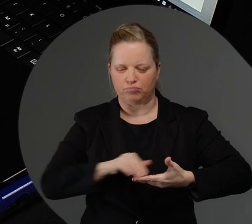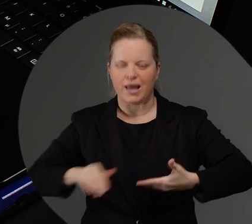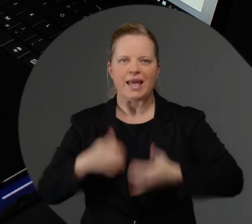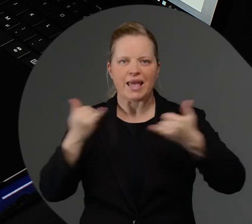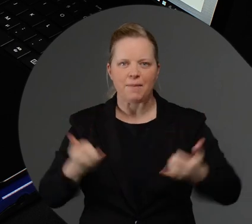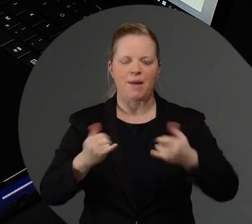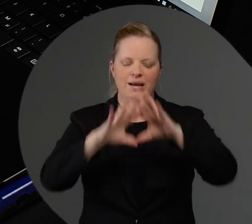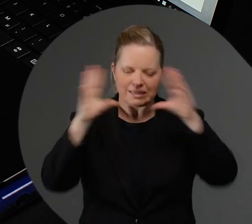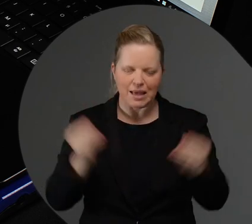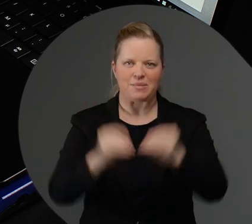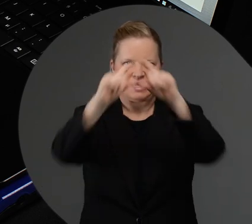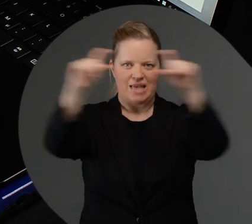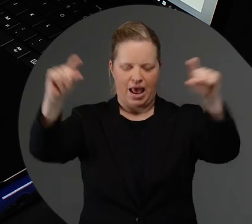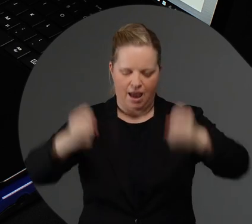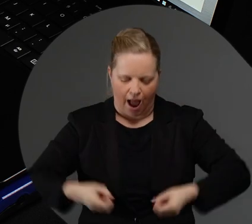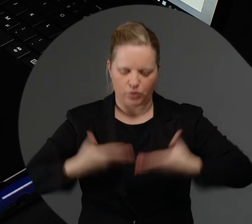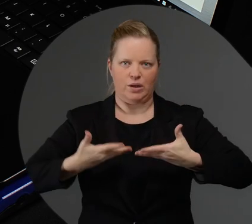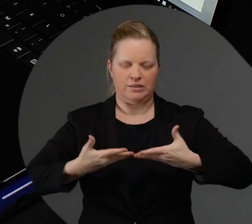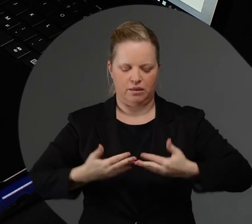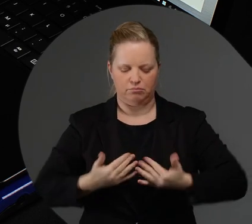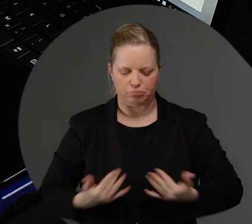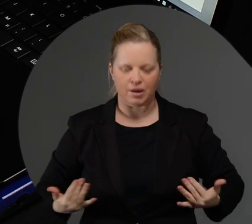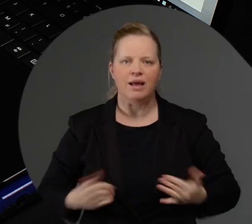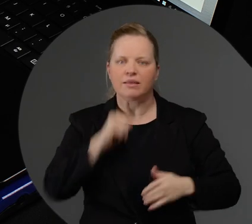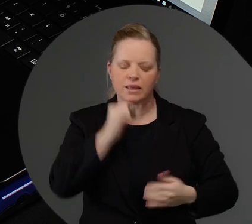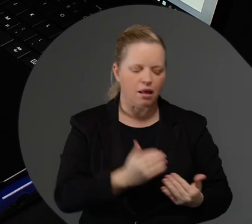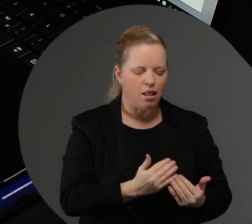Und es wird immer die ganze Zeile auf einmal aktualisiert. Also das ist jetzt nicht so, dass sich das noch langsam aufbaut oder so.